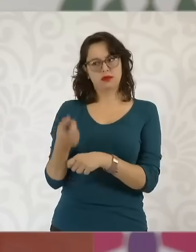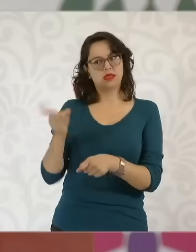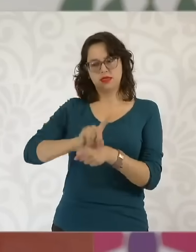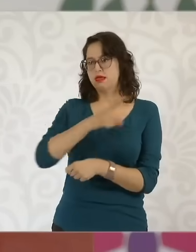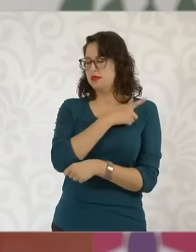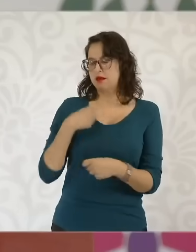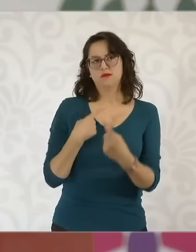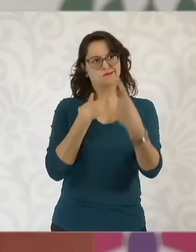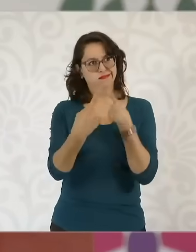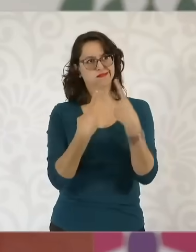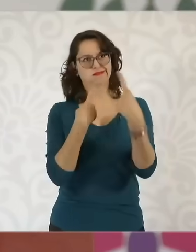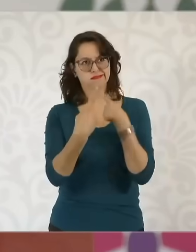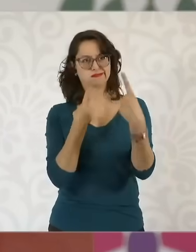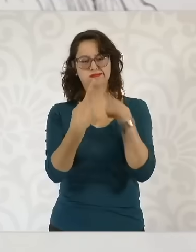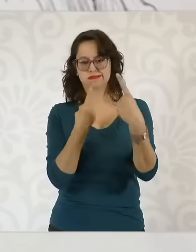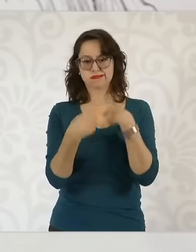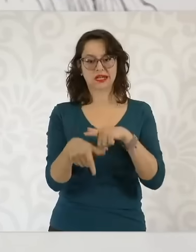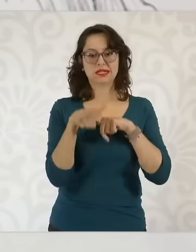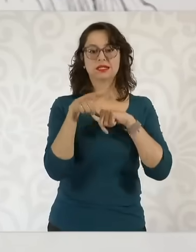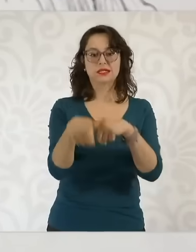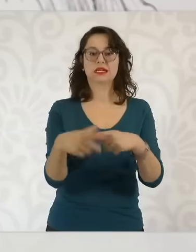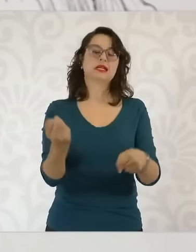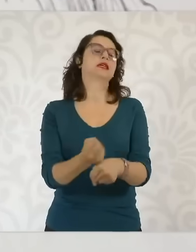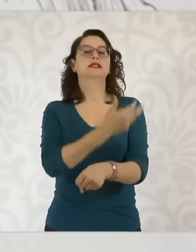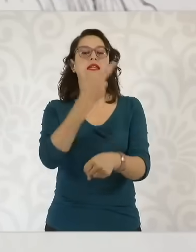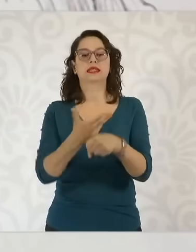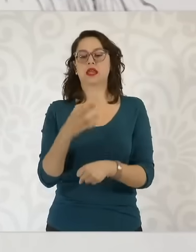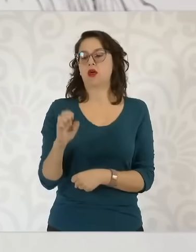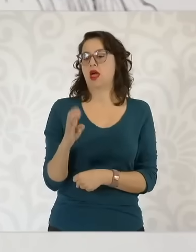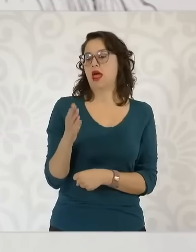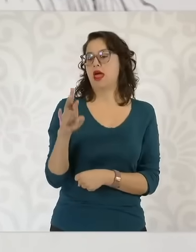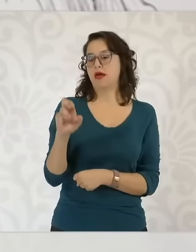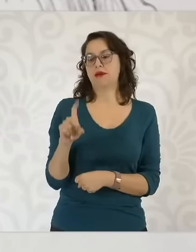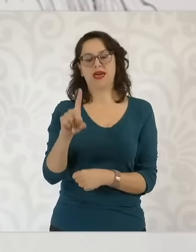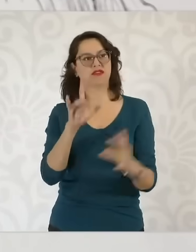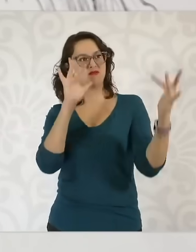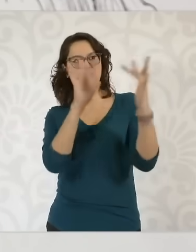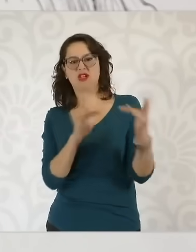El secretario eh Ebrar tiene muchísima comunicación tanto con el secretario de